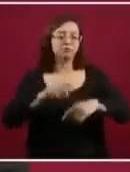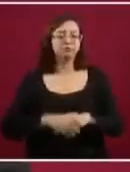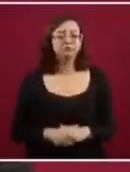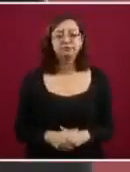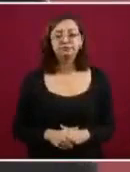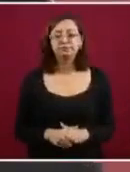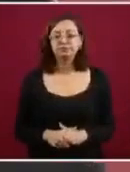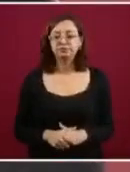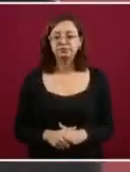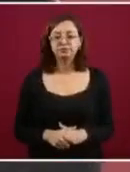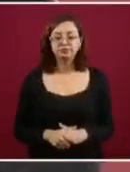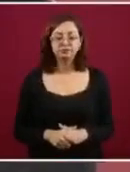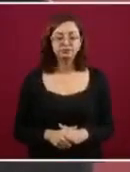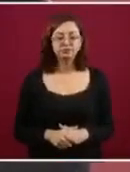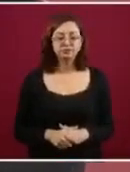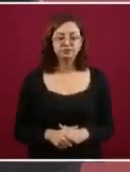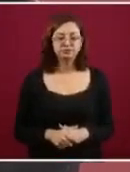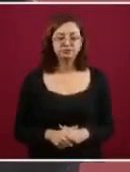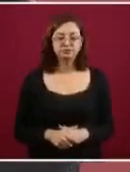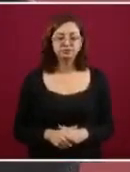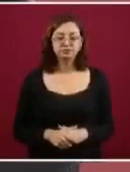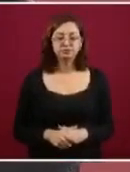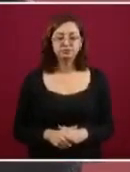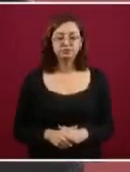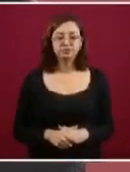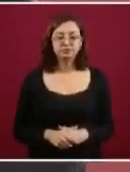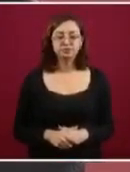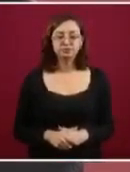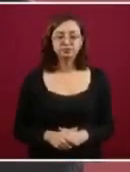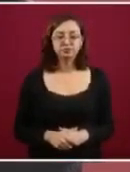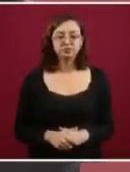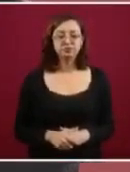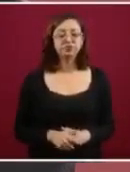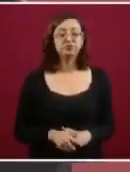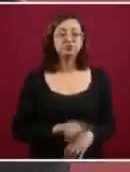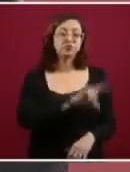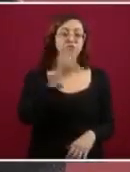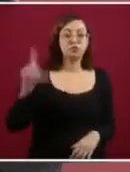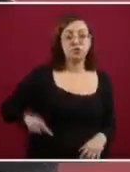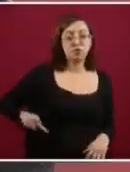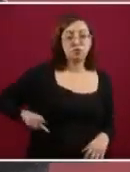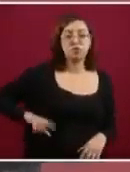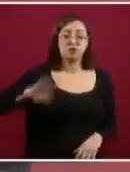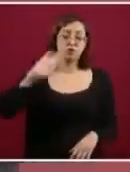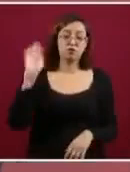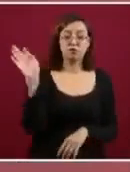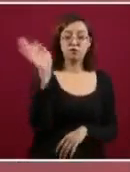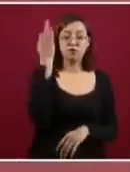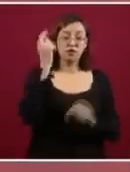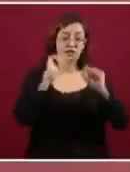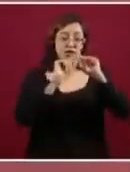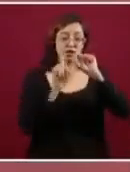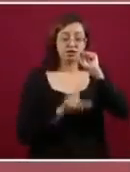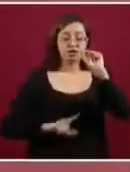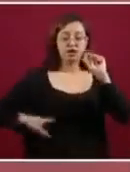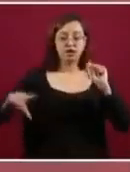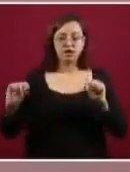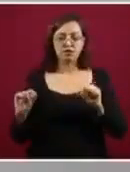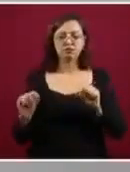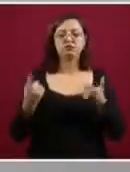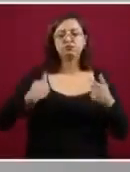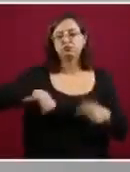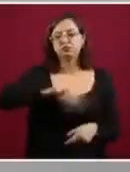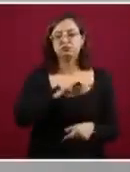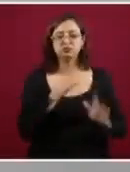Y en el caso del gobierno federal nosotros hicimos el compromiso de no hacer ninguna